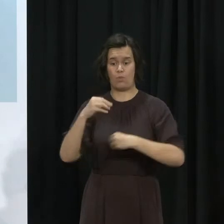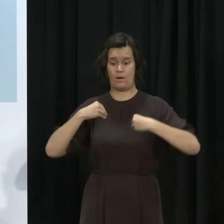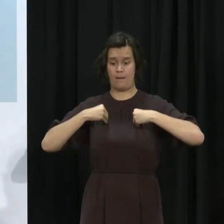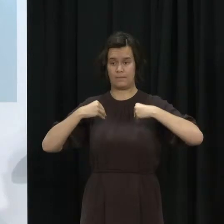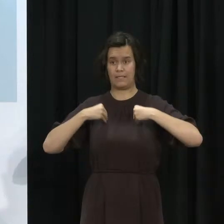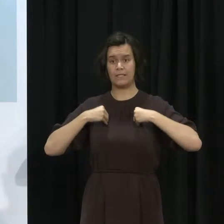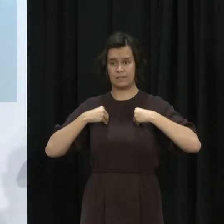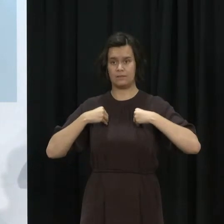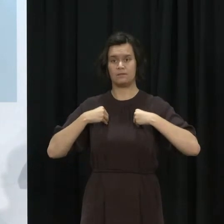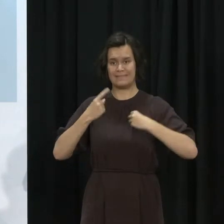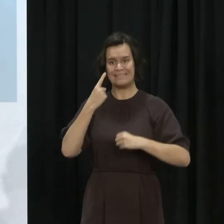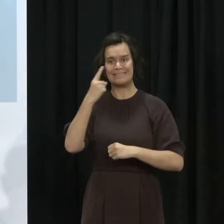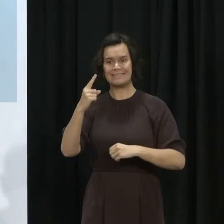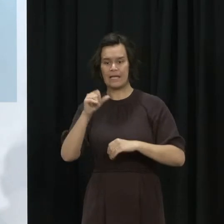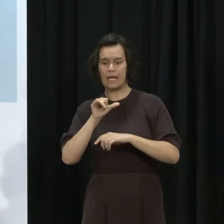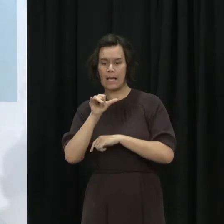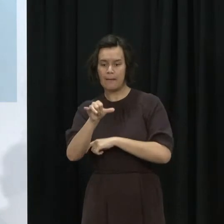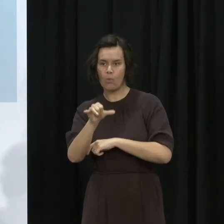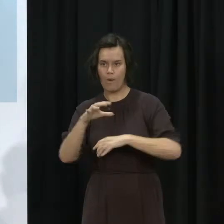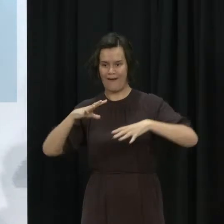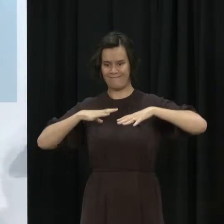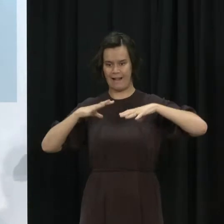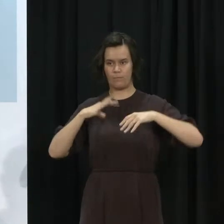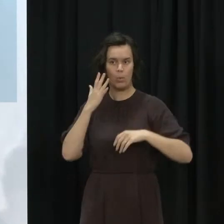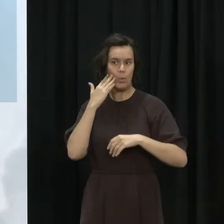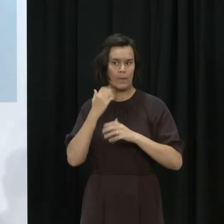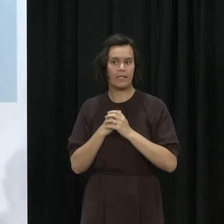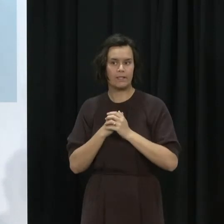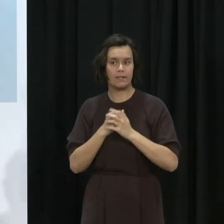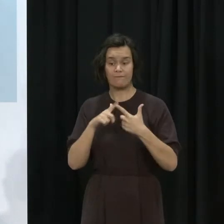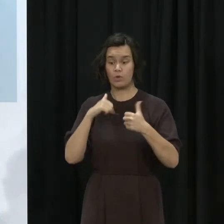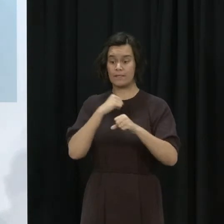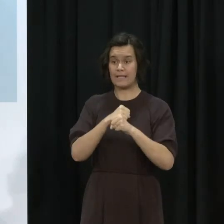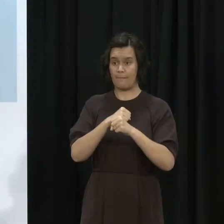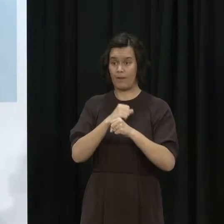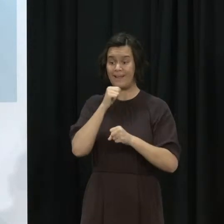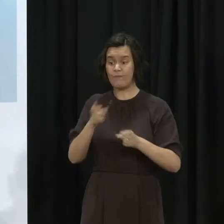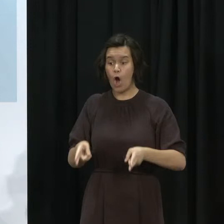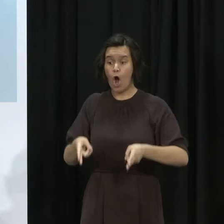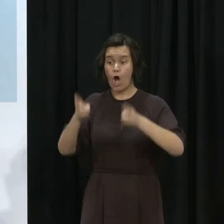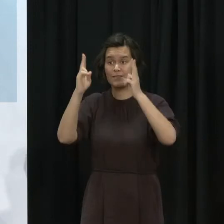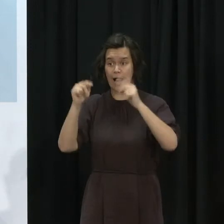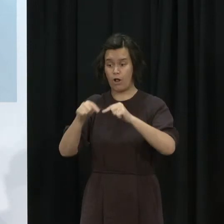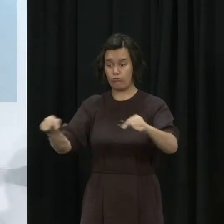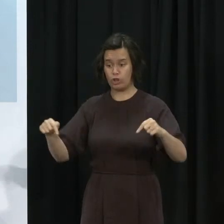kei a koe mo ratou tikanga